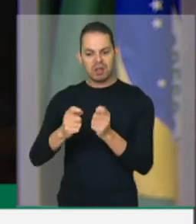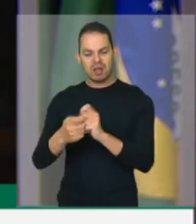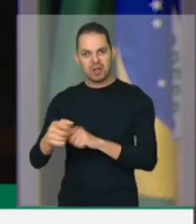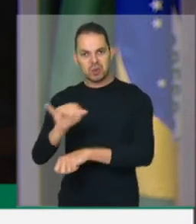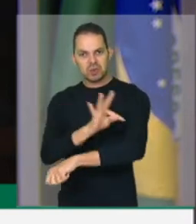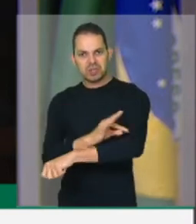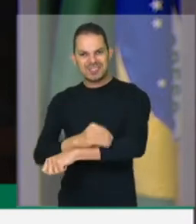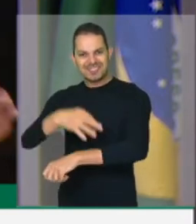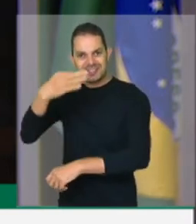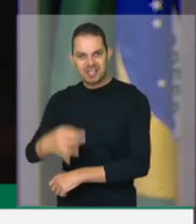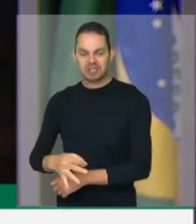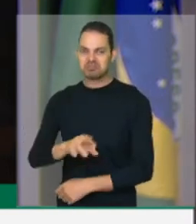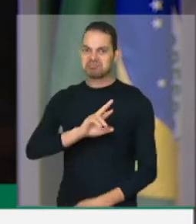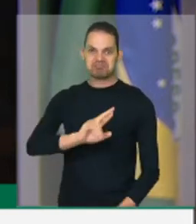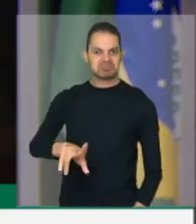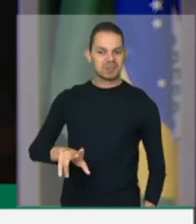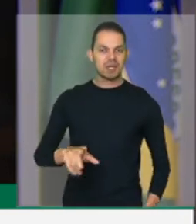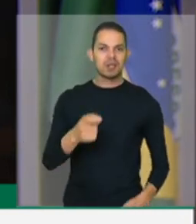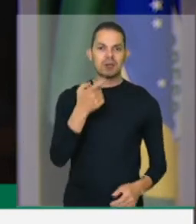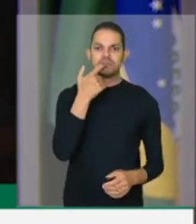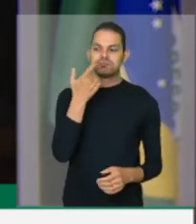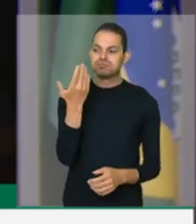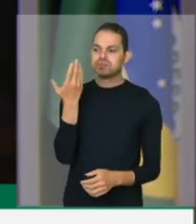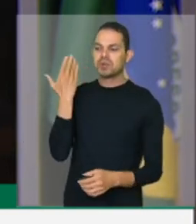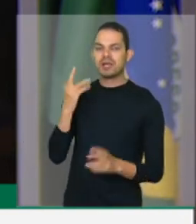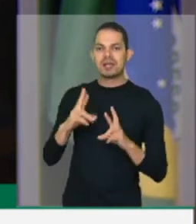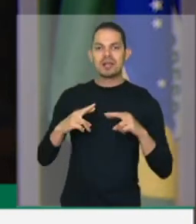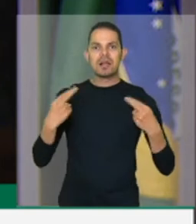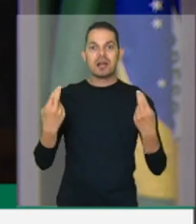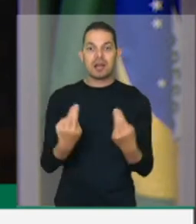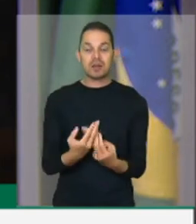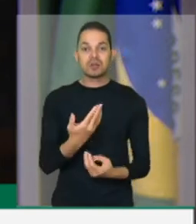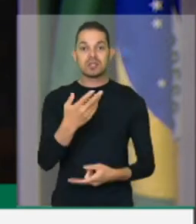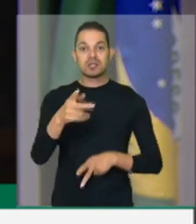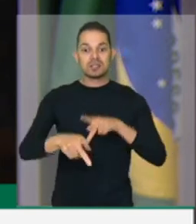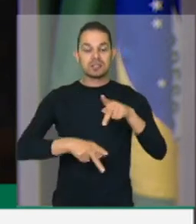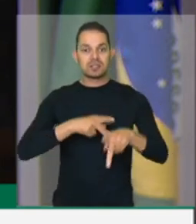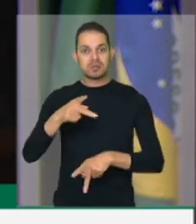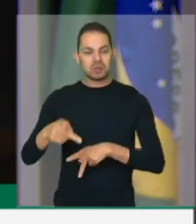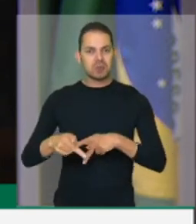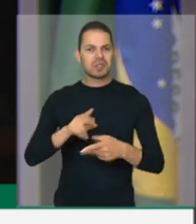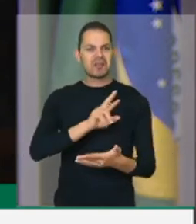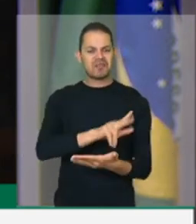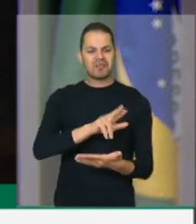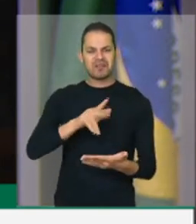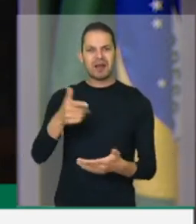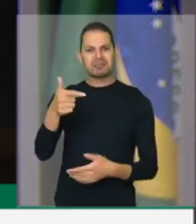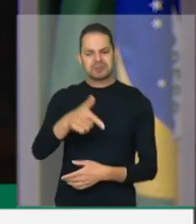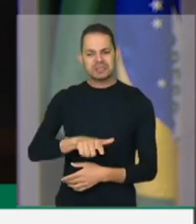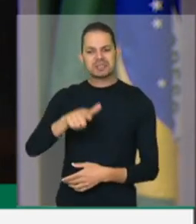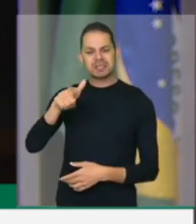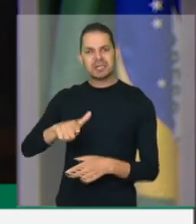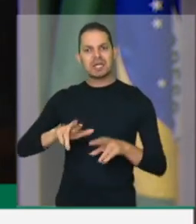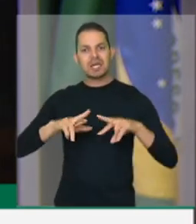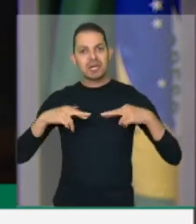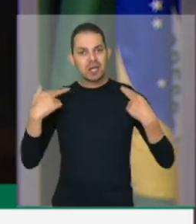O TOCANTINS DA FORMA COMO DEVERIA. TEMPOS ATRÁS NA AUDIÊNCIA PÚBLICA, NAS AUDIÊNCIAS PÚBLICAS DEMONSTRAMOS CLARAMENTE A